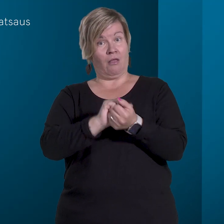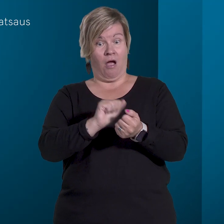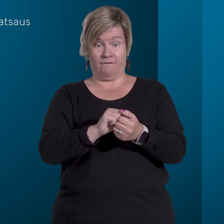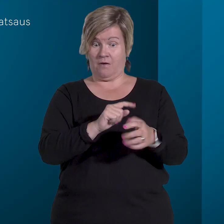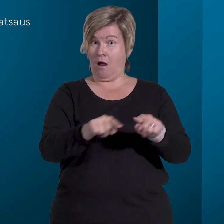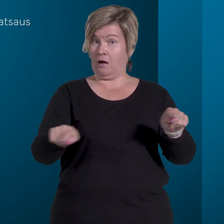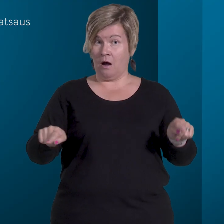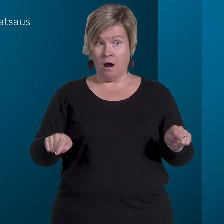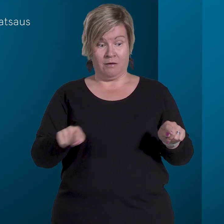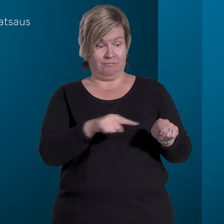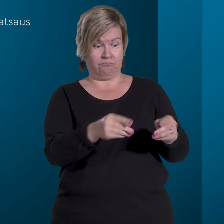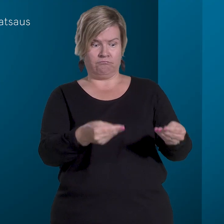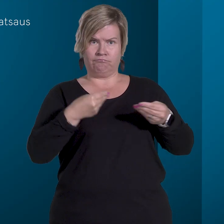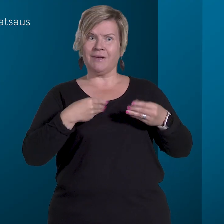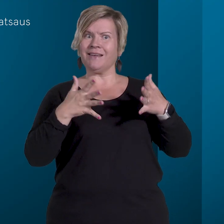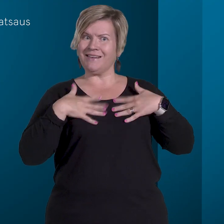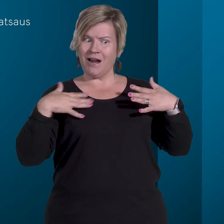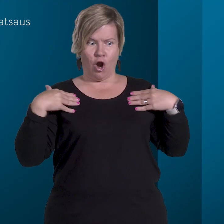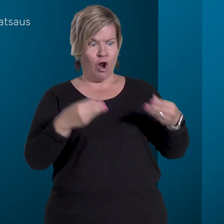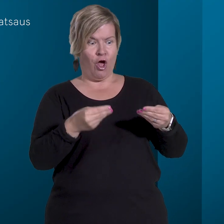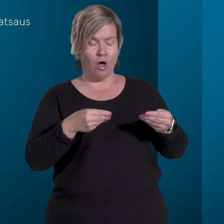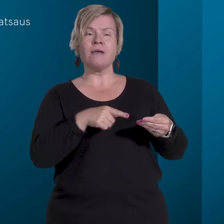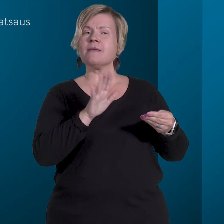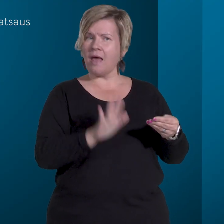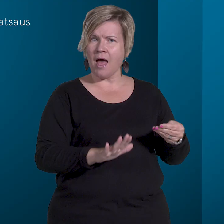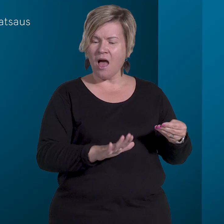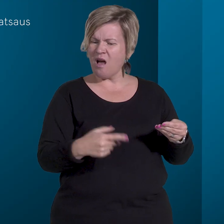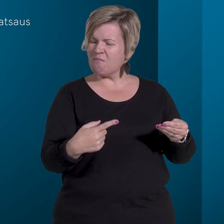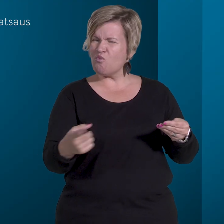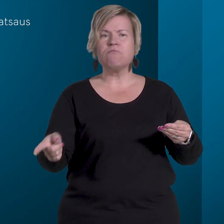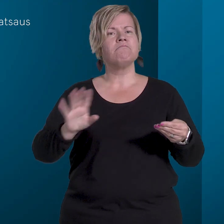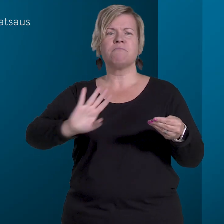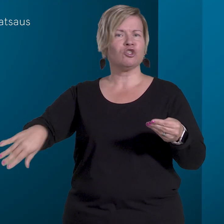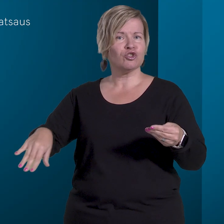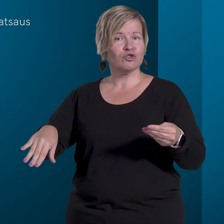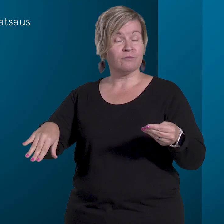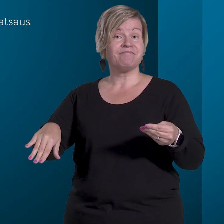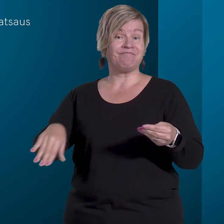että kotiin pitäisi jättää vain sellaiset esineet, jotka tuottavat iloa.